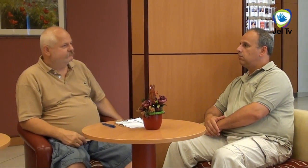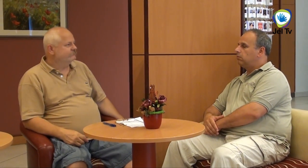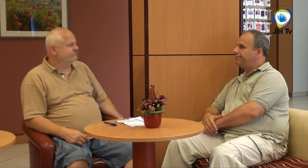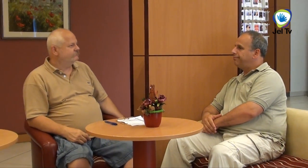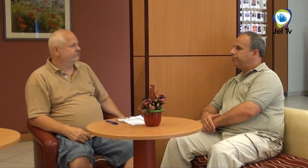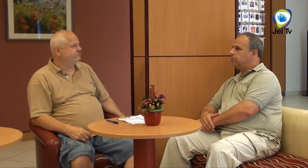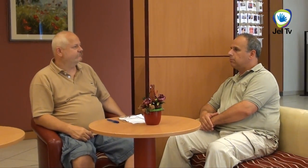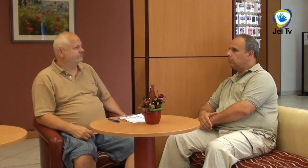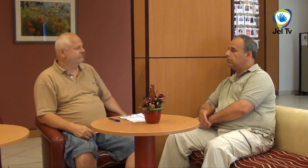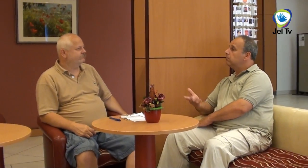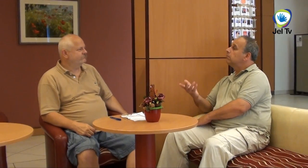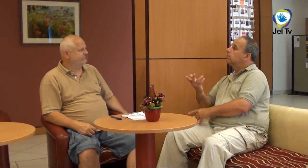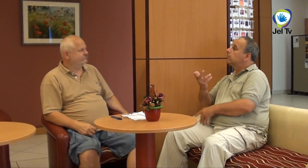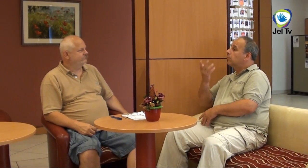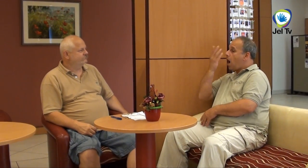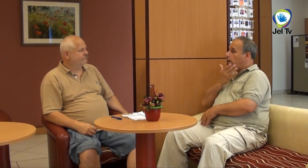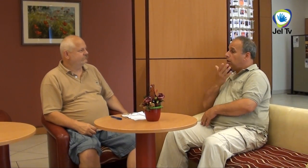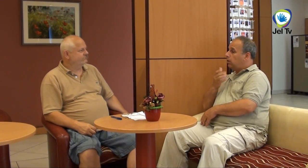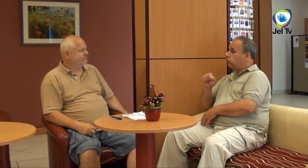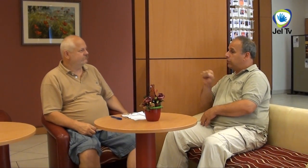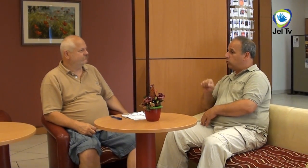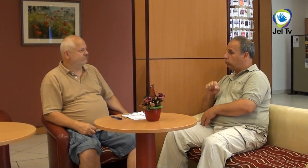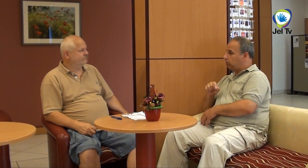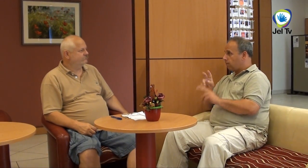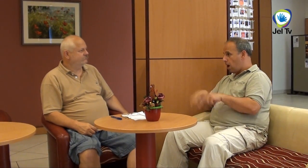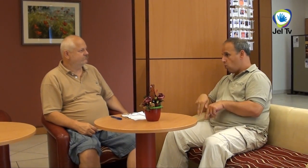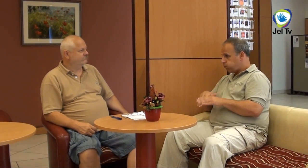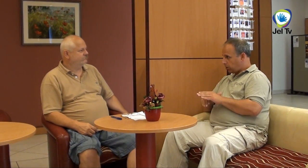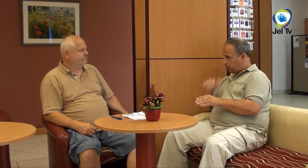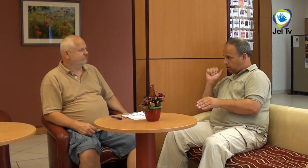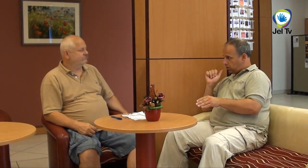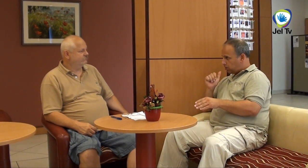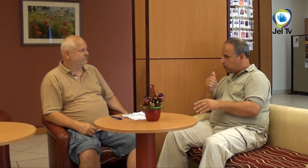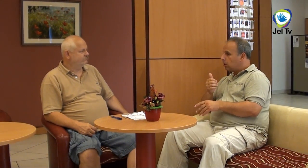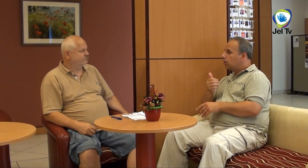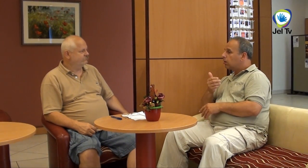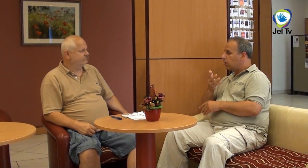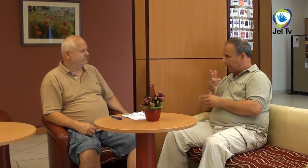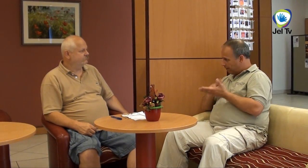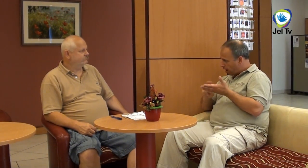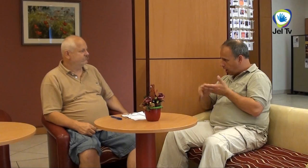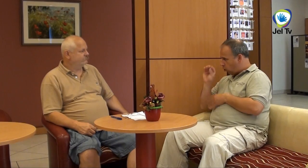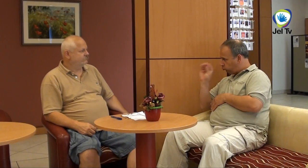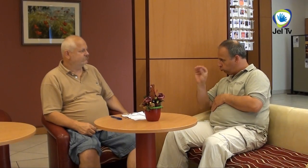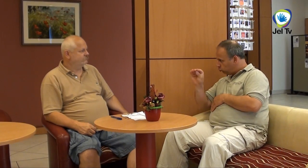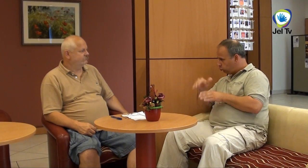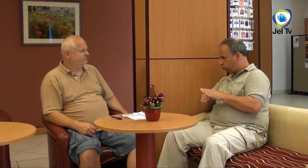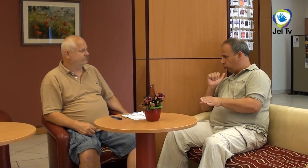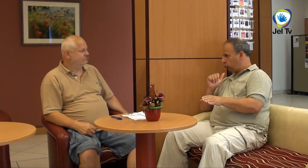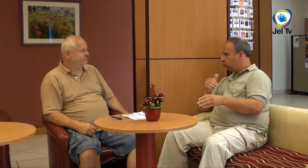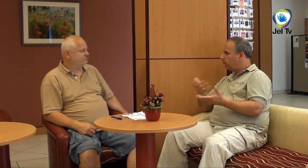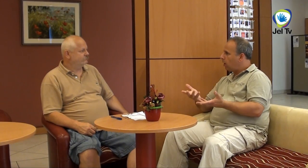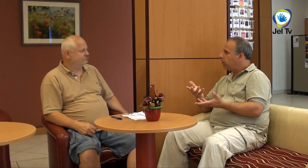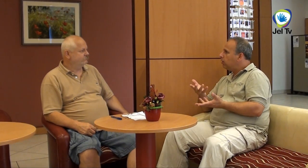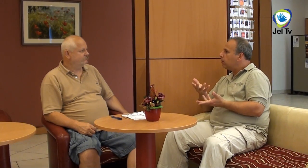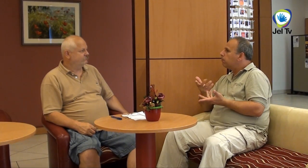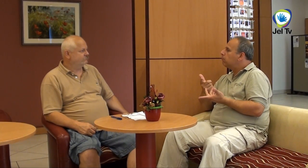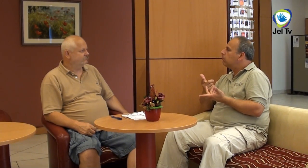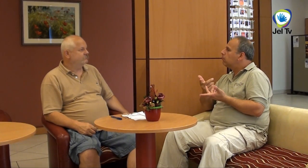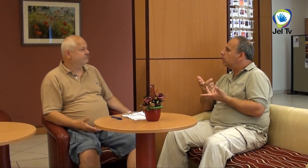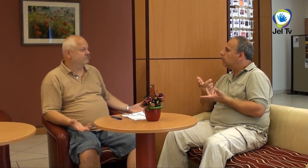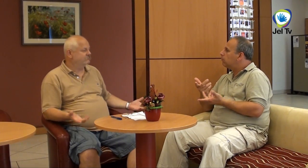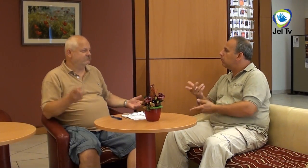Ha valóban SINOSZ kiszállt, akkor történt-e hivatalos bejelentés, hogy kiszállnak az ügyből? Vagy hogy volt?